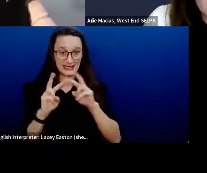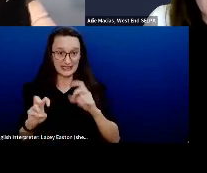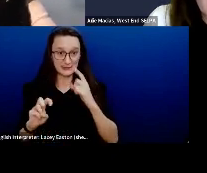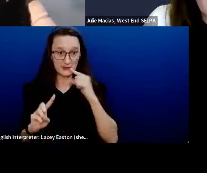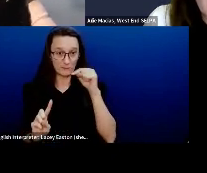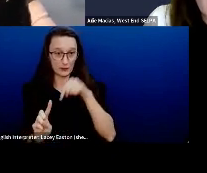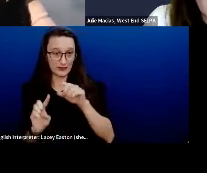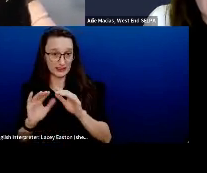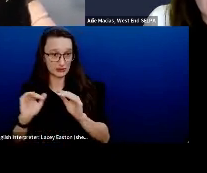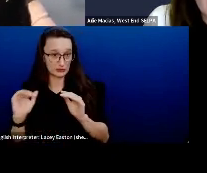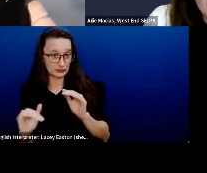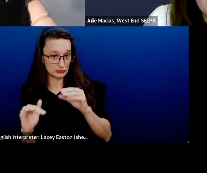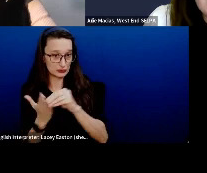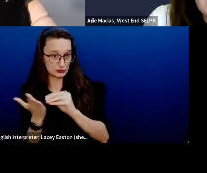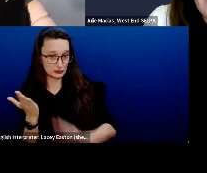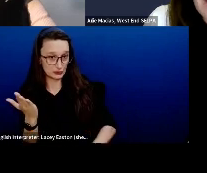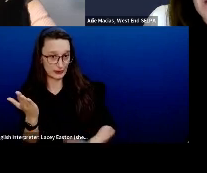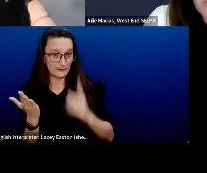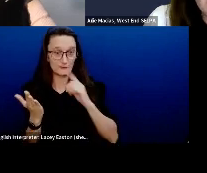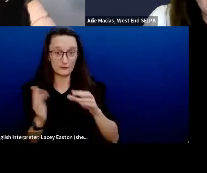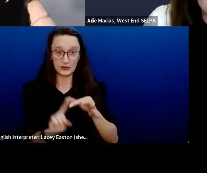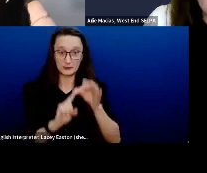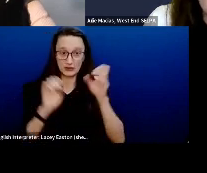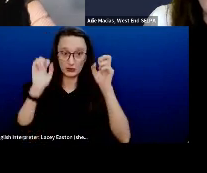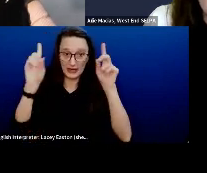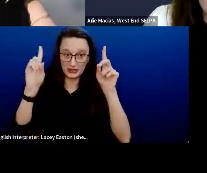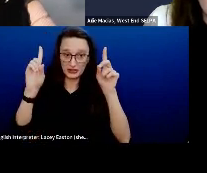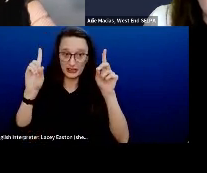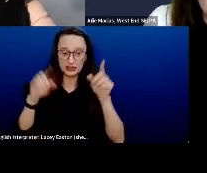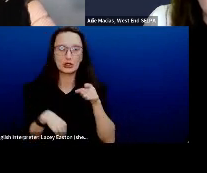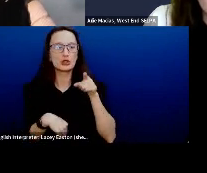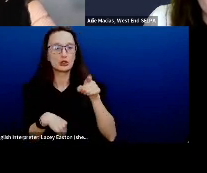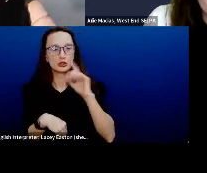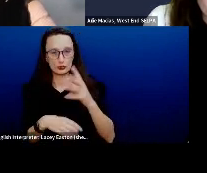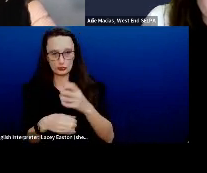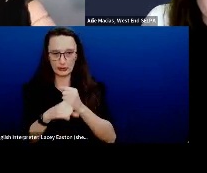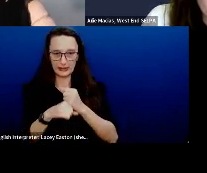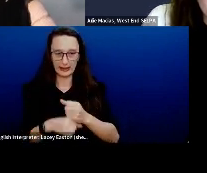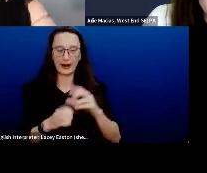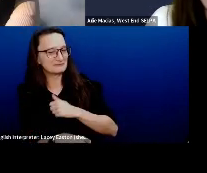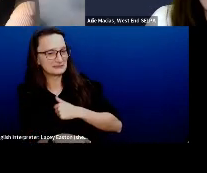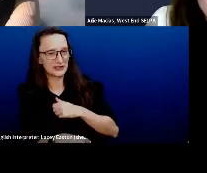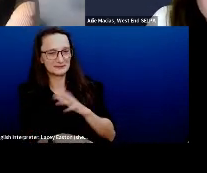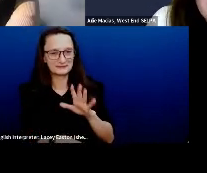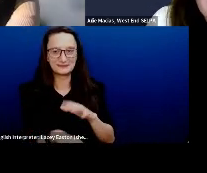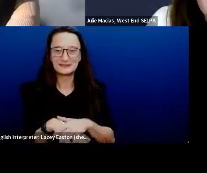educación especial, debe recibir una copia de sus garantías procesales cada vez que le